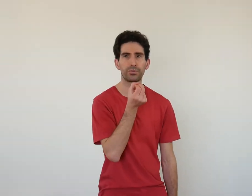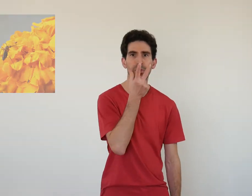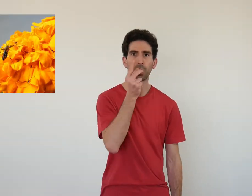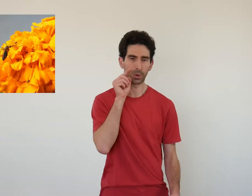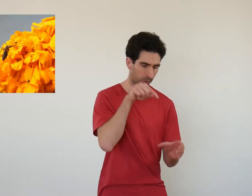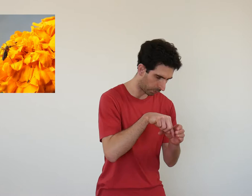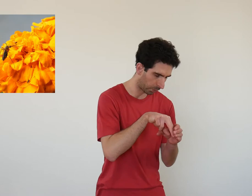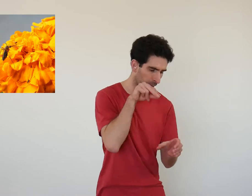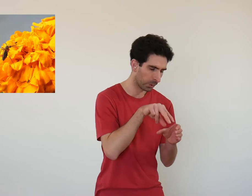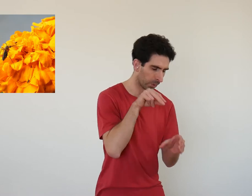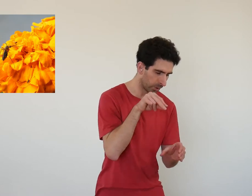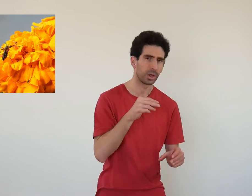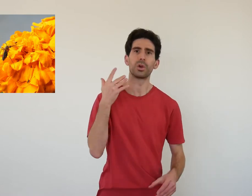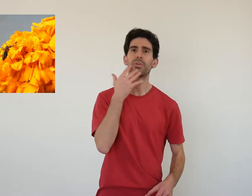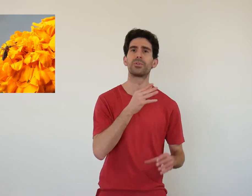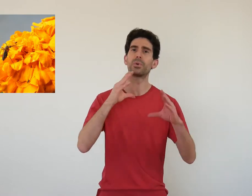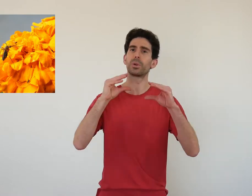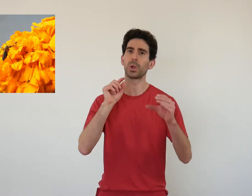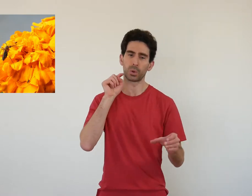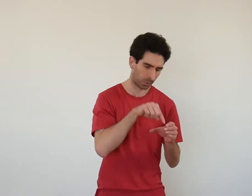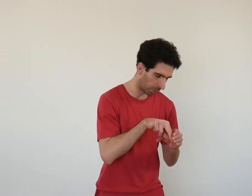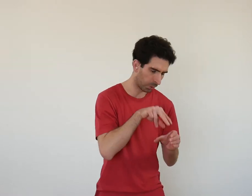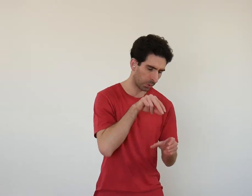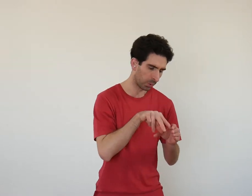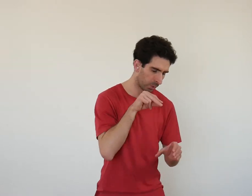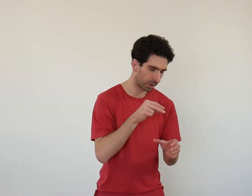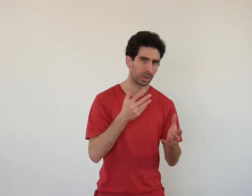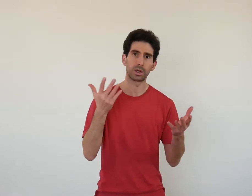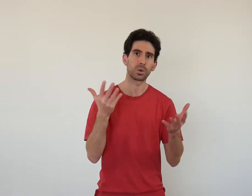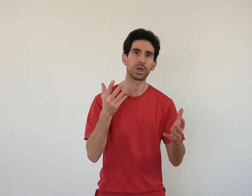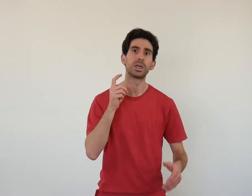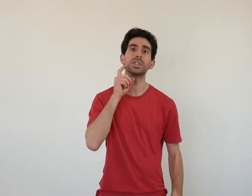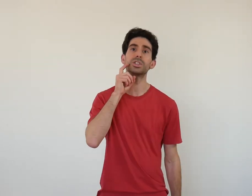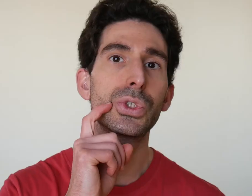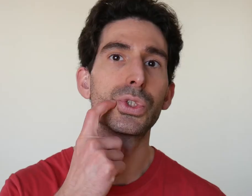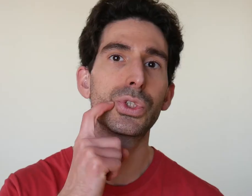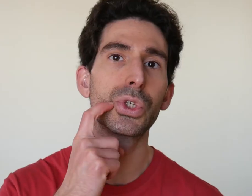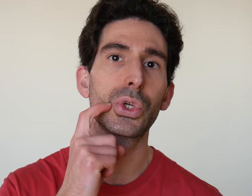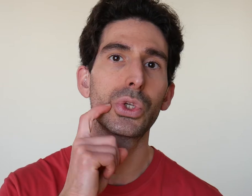Ils piquent dans les fleurs et les fruits mûrs pour aspirer le sucre.